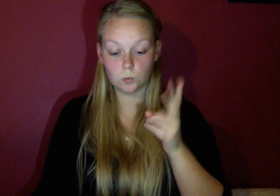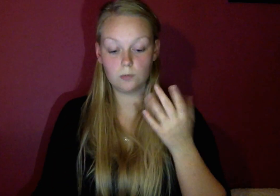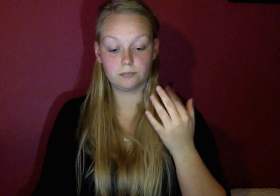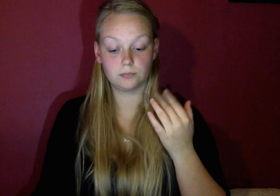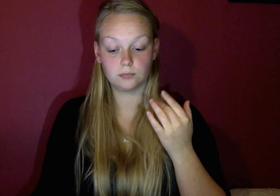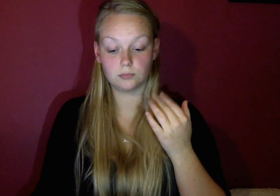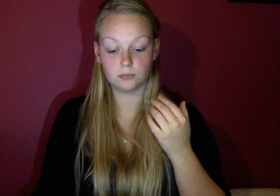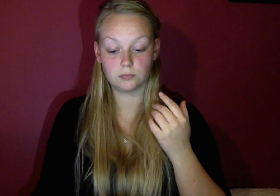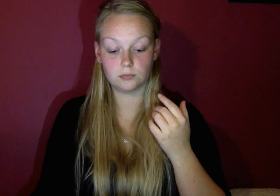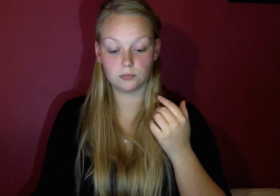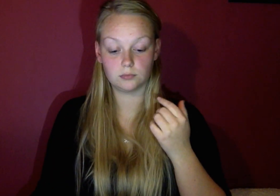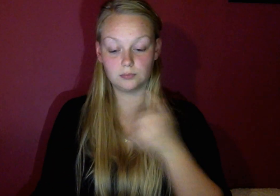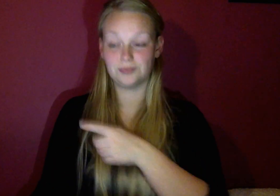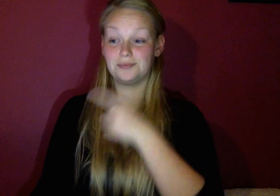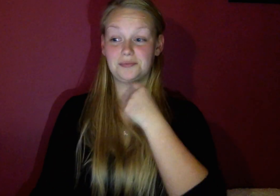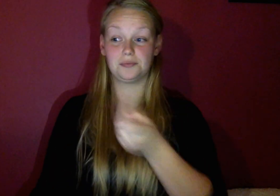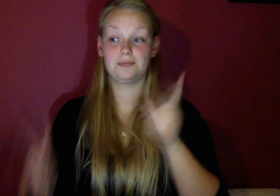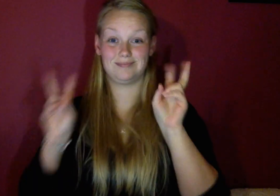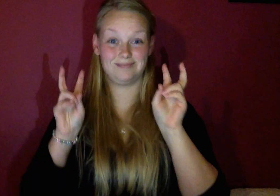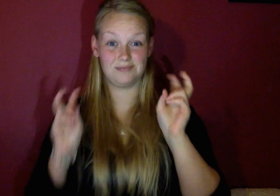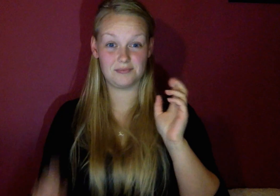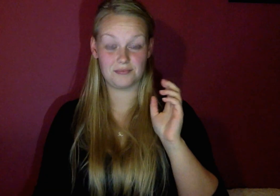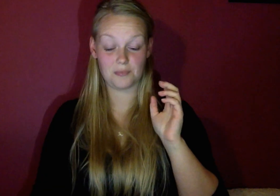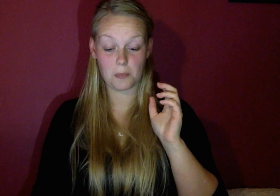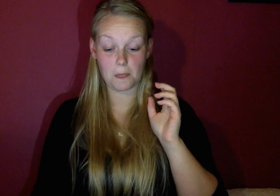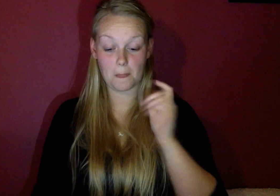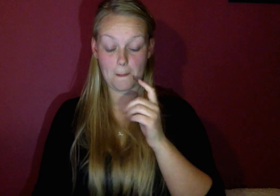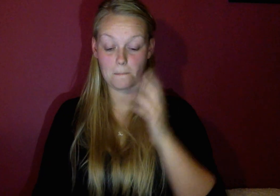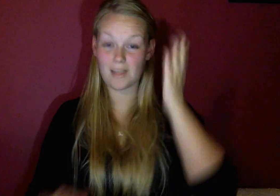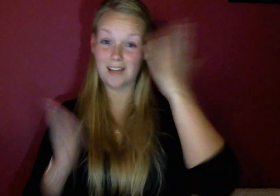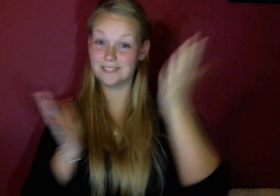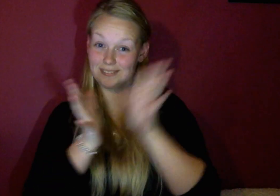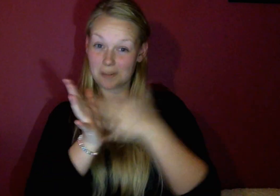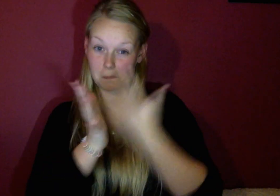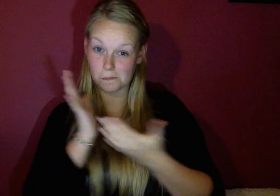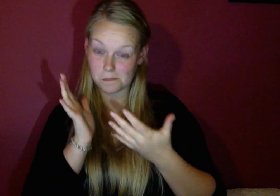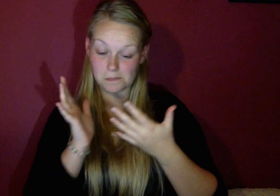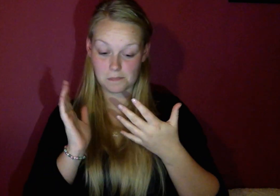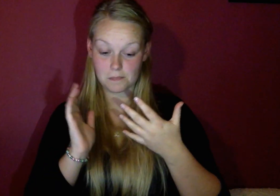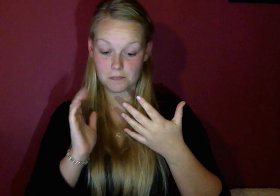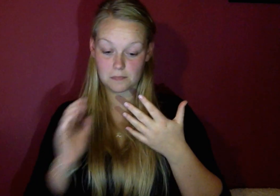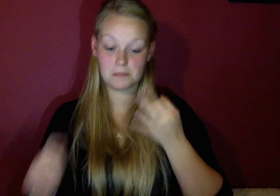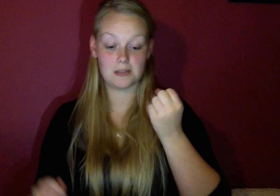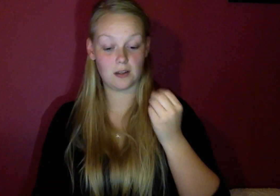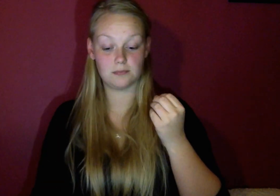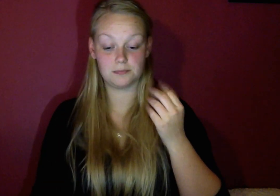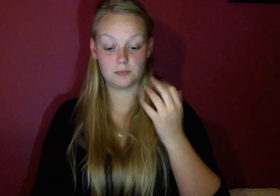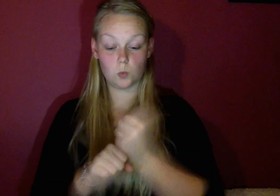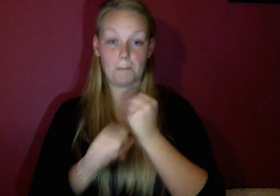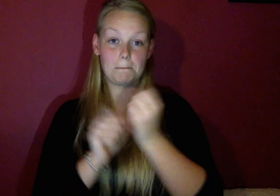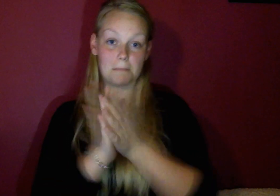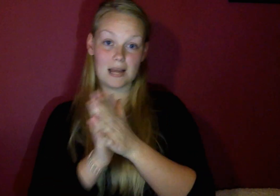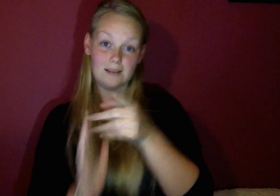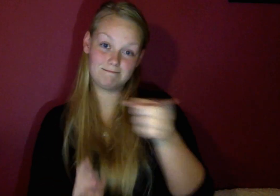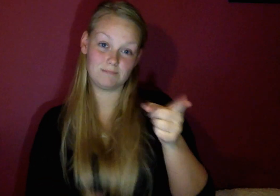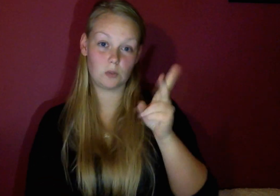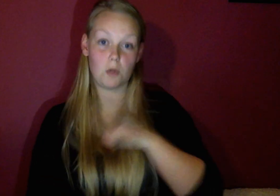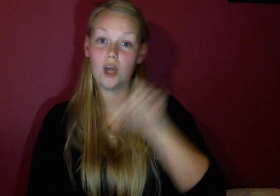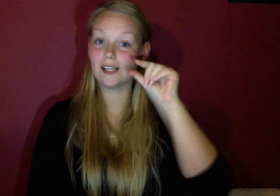Jo, också det där... audionomen nämnde "kan inte teckenspråk på grund av jobbar med de som